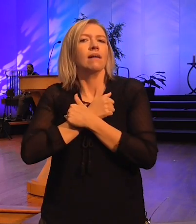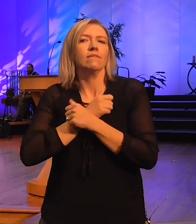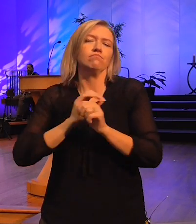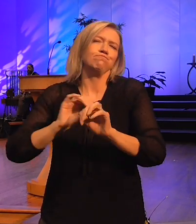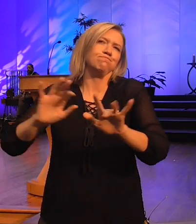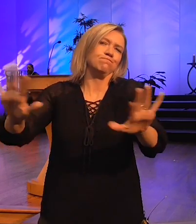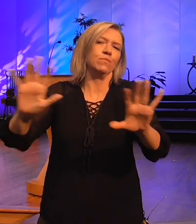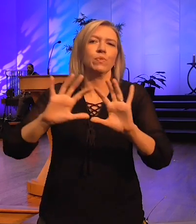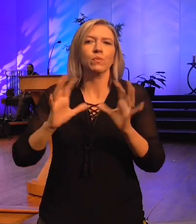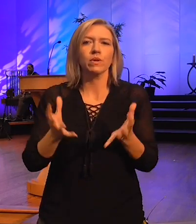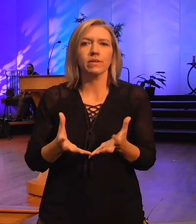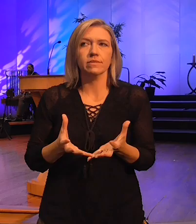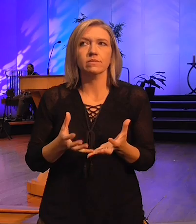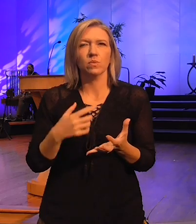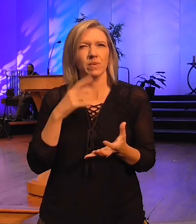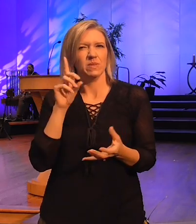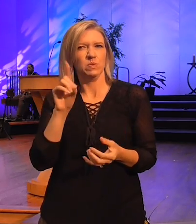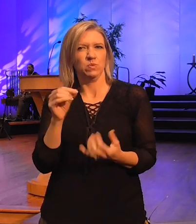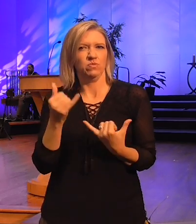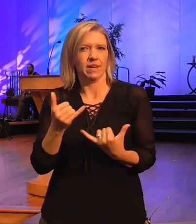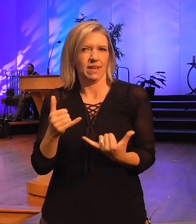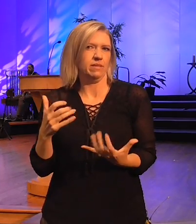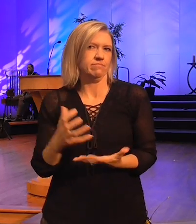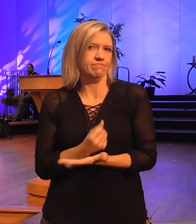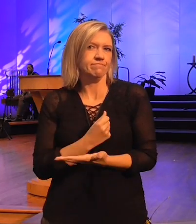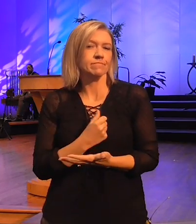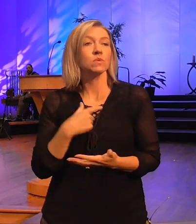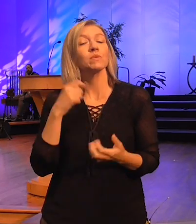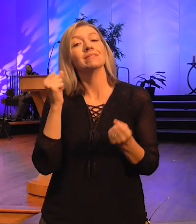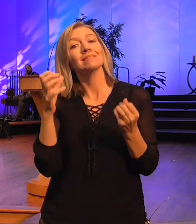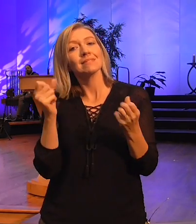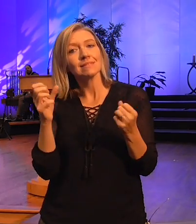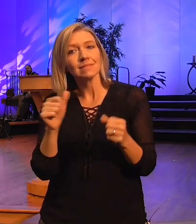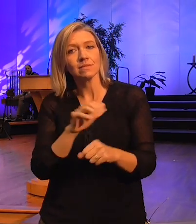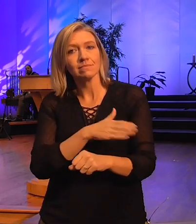lo haremos ahora mismo, así que vamos a cantar juntos. Tendremos alrededor de un minuto